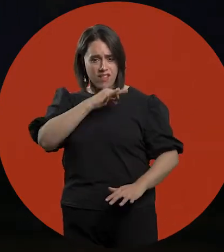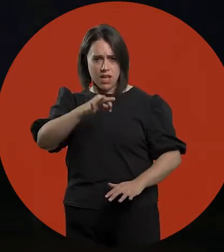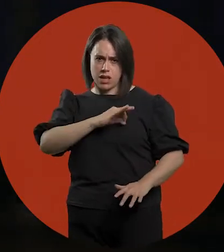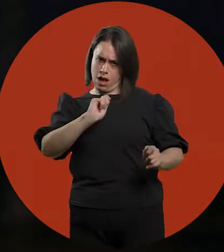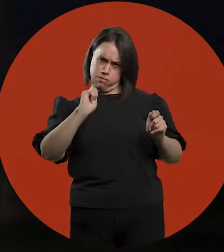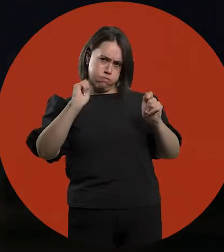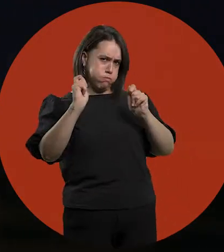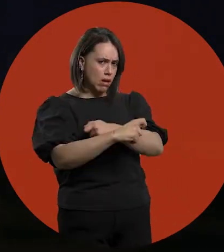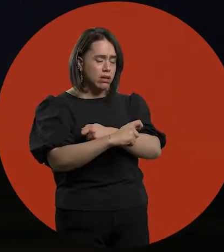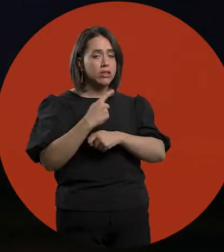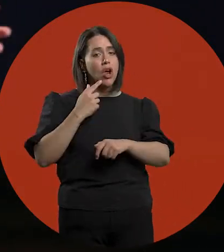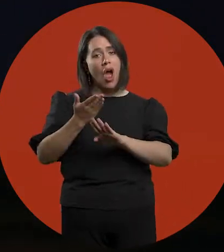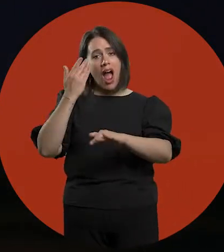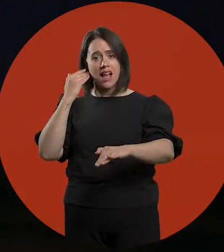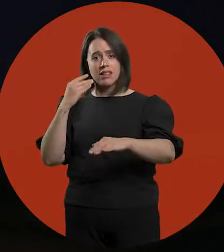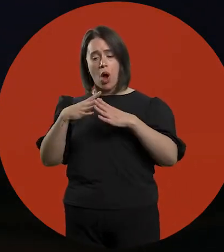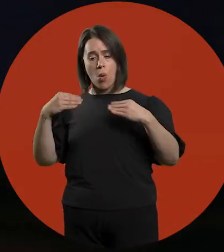por ejemplo, de la escuela a la UTU, volvemos.